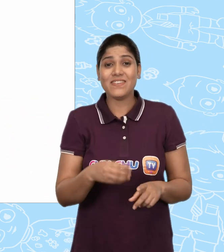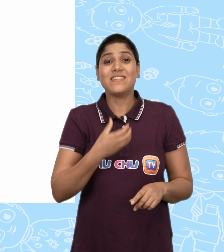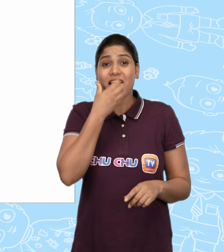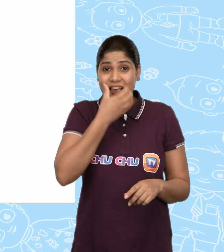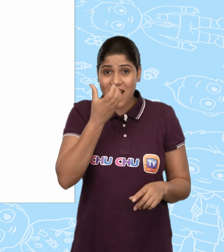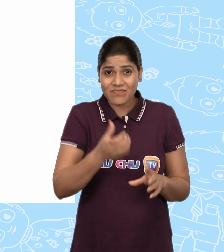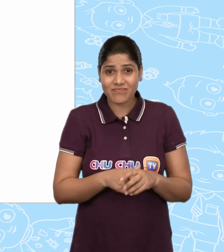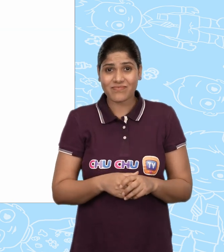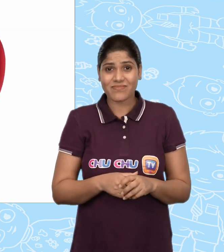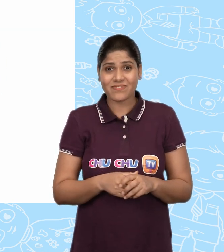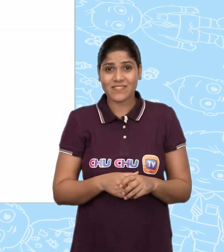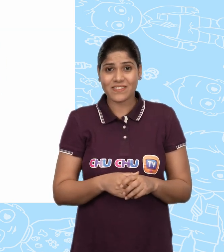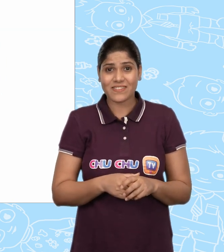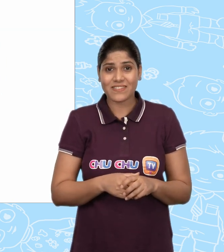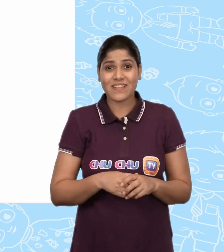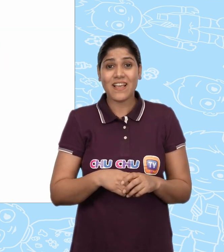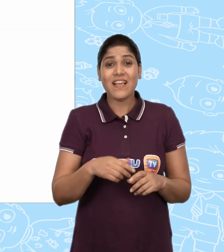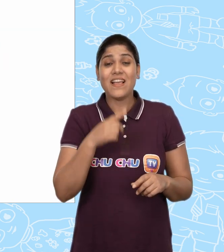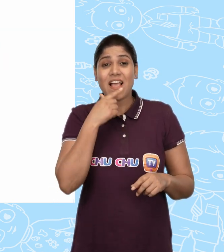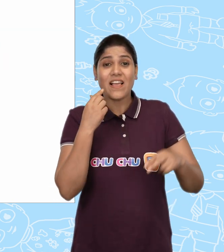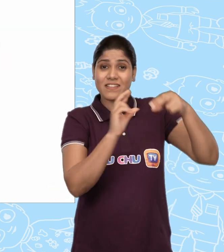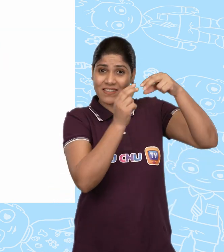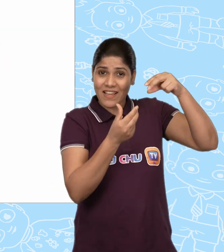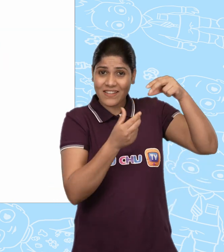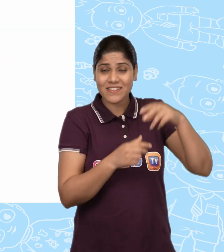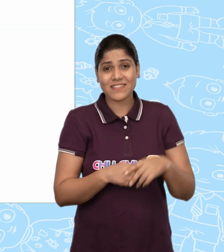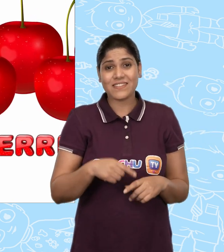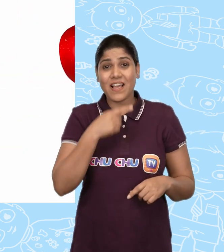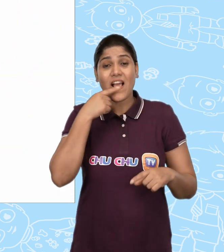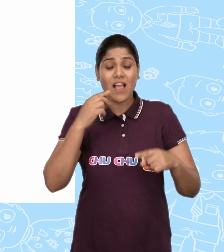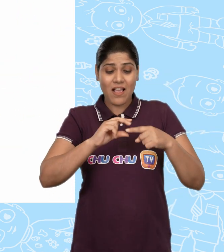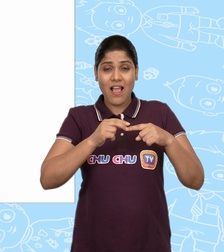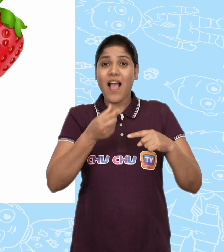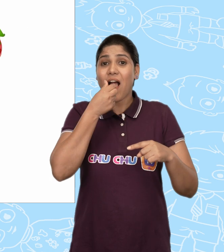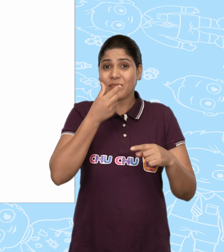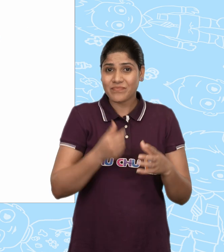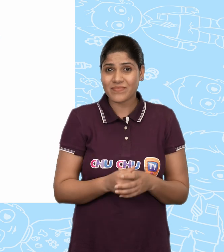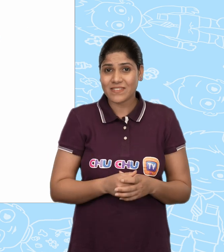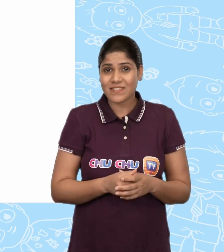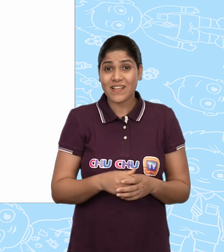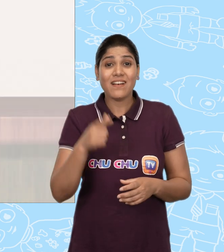जैसे सेब चेररिएस और स्ट्राबेरीज